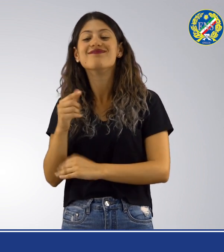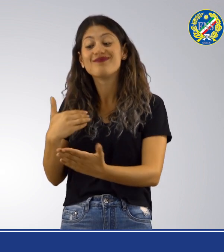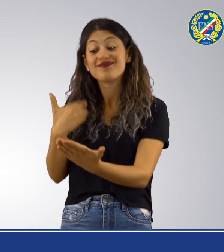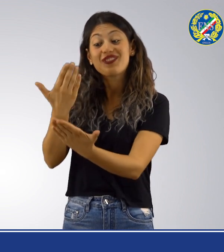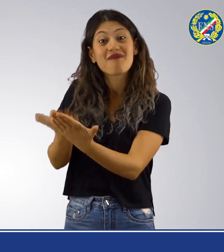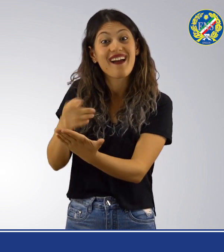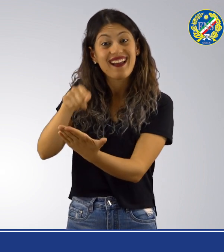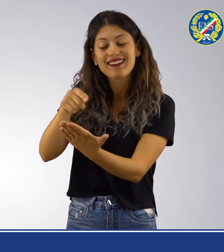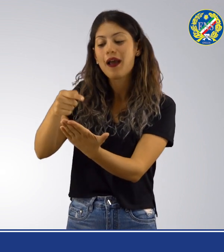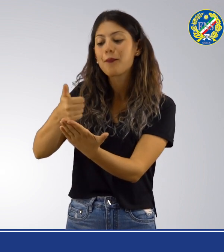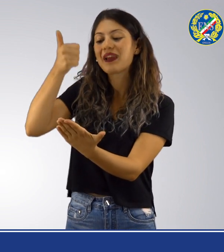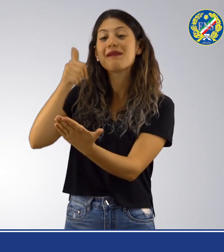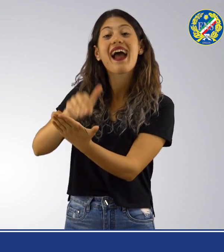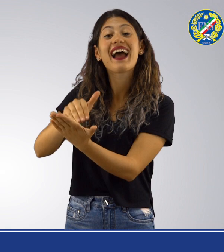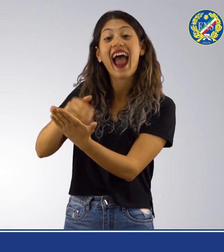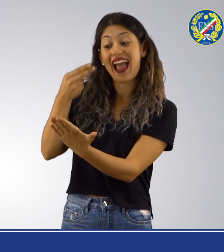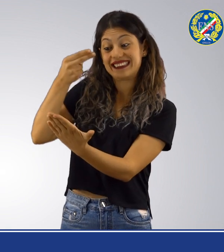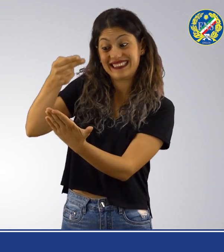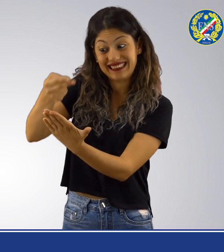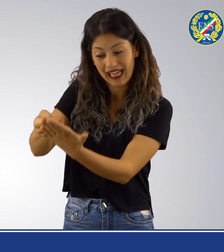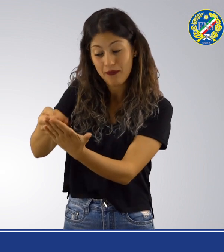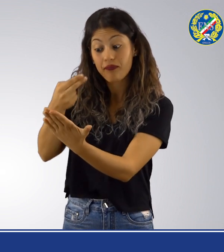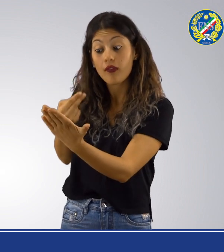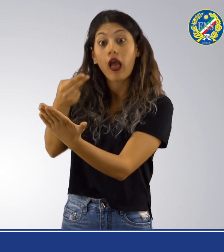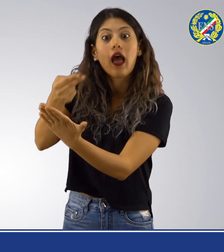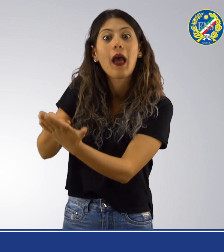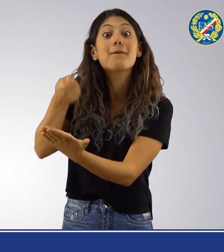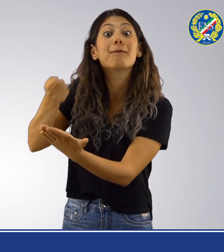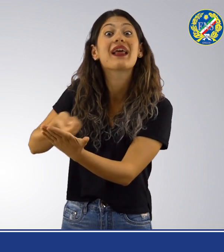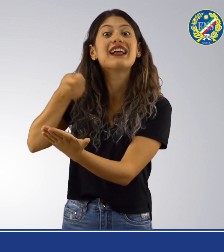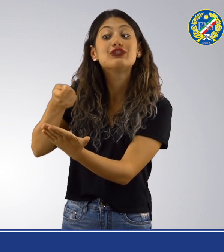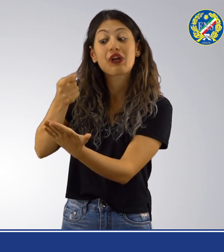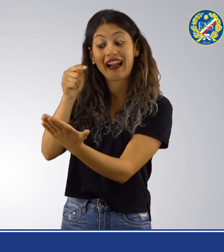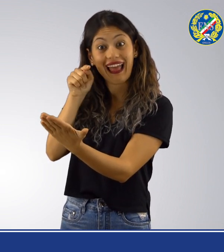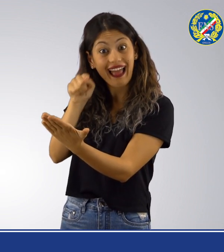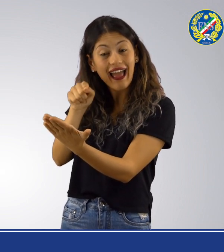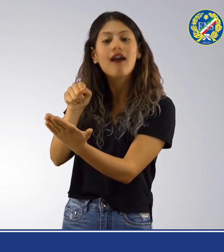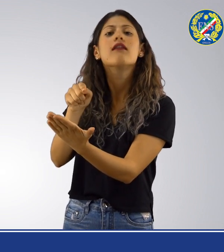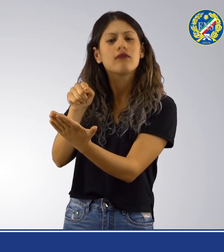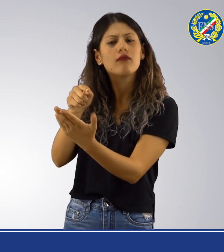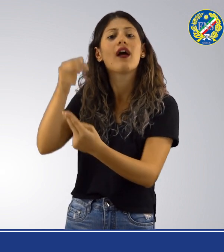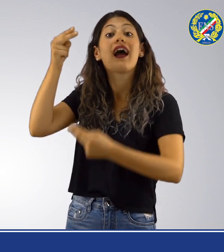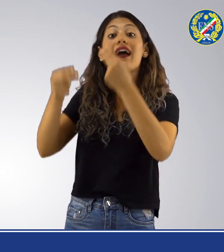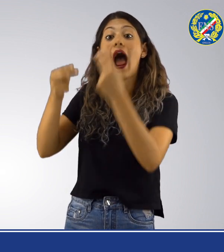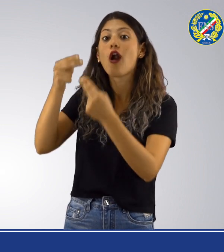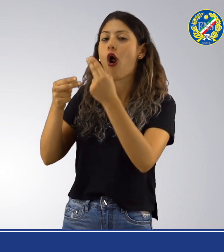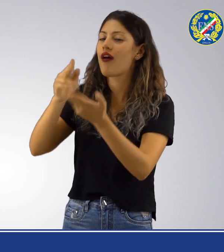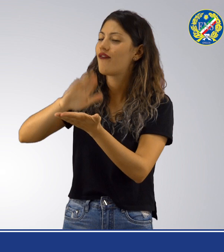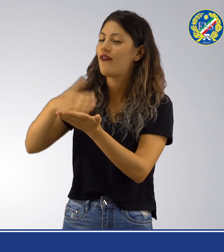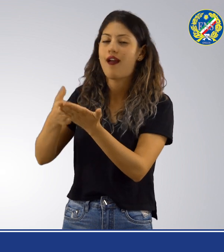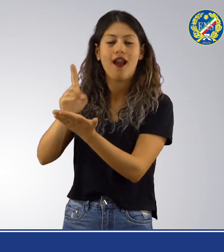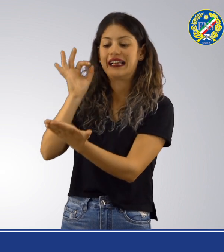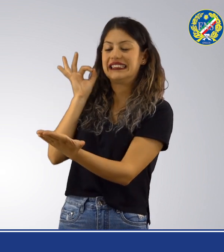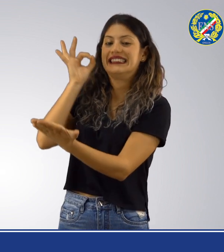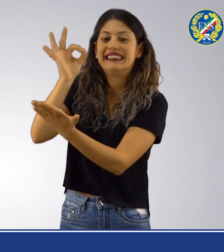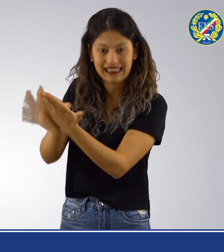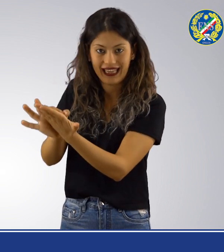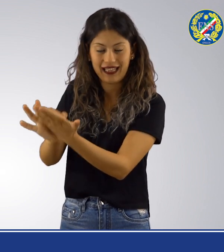mod. 730 o mod. unico, indicandone però la deducibilità al 100%